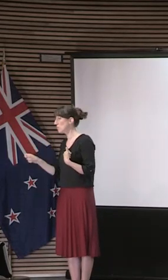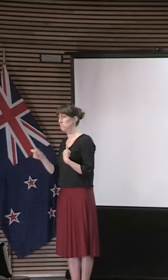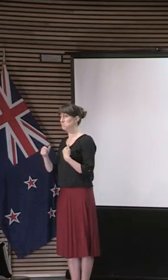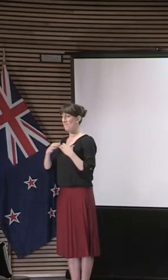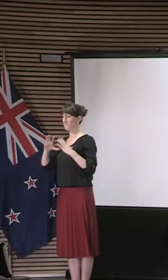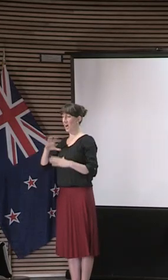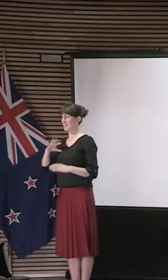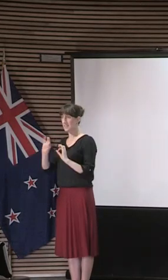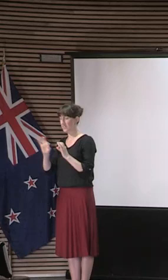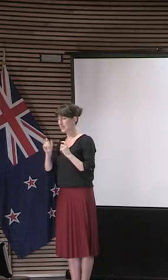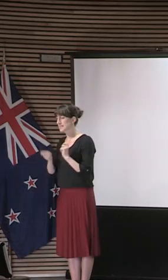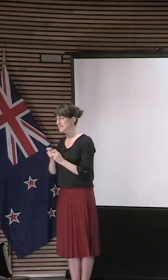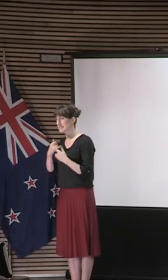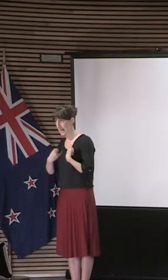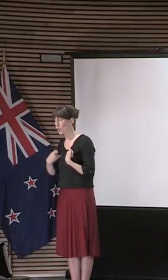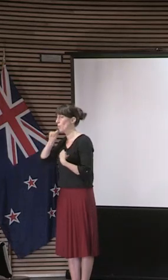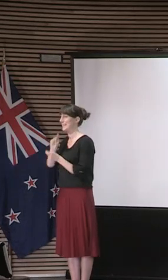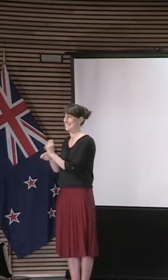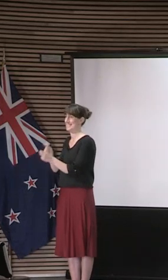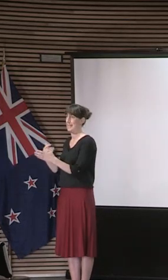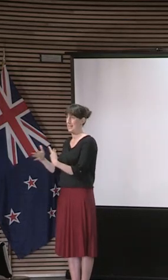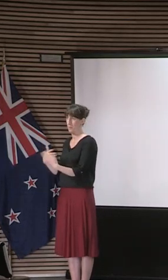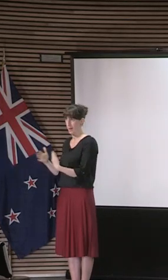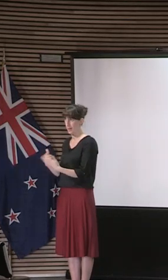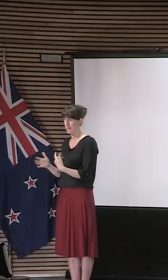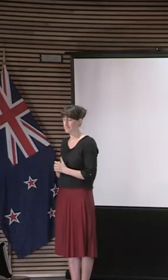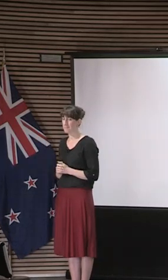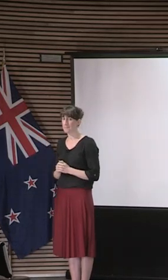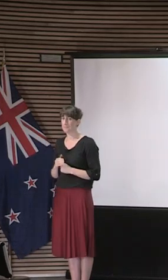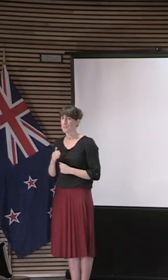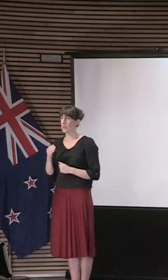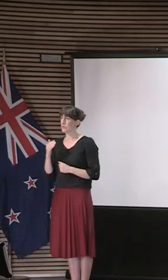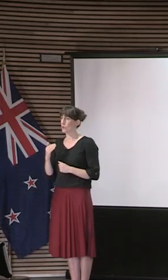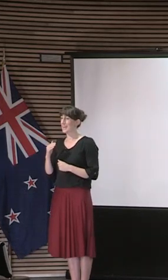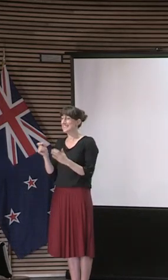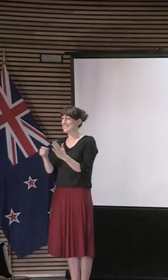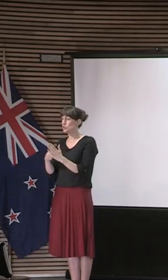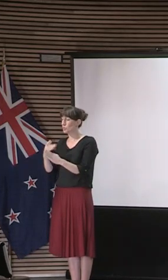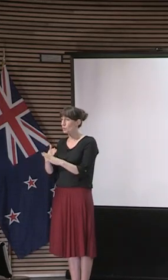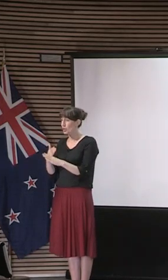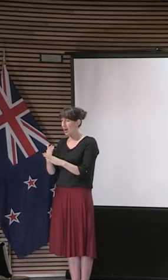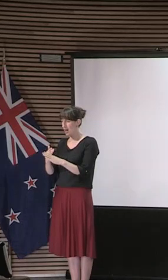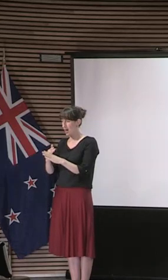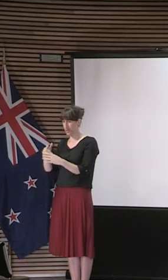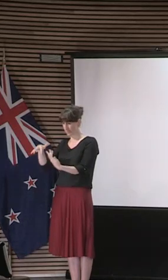matou i tenei i roto i etahi atu whare noho tiaki pakeke, a i roto i nga wiki e rua kua pahure ake nei, kua hurihia e taatau te huarahi ki te pa ki te peehi i tetahi keehi, ki te whakamatautau i nga kainoho me nga kaimahi ahakoa he aha tohu.